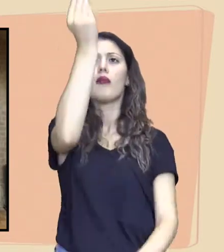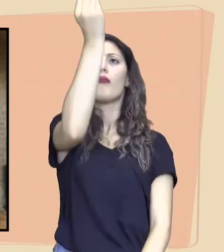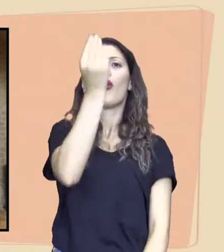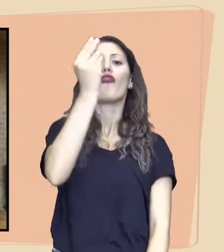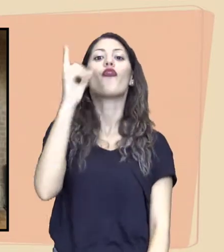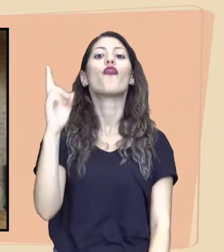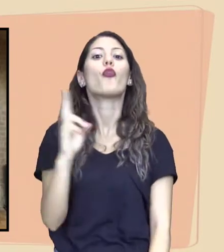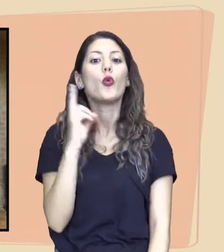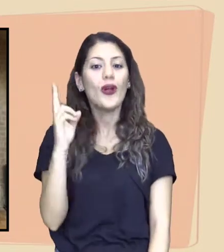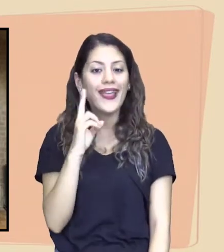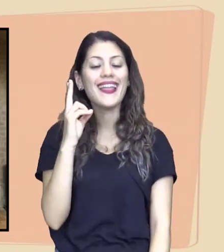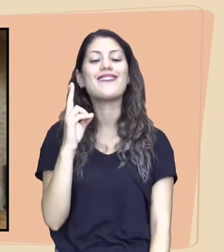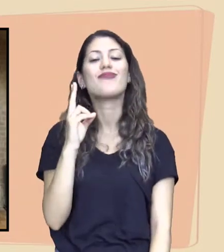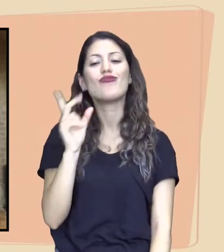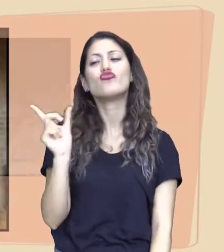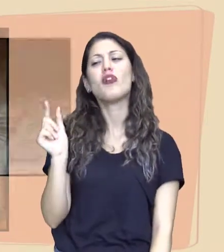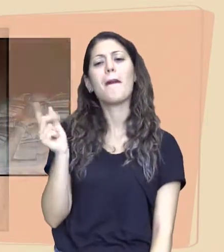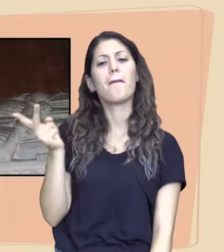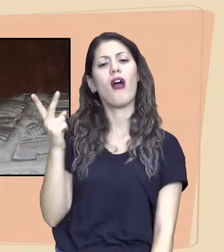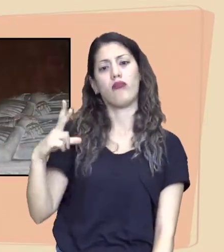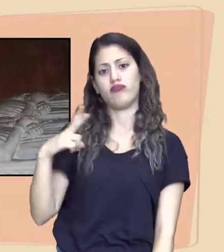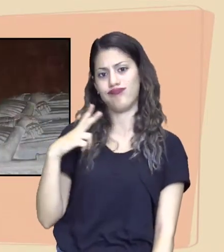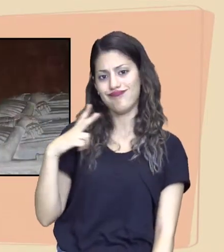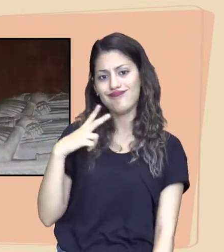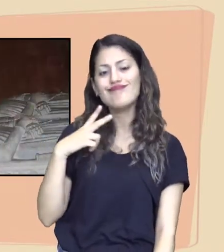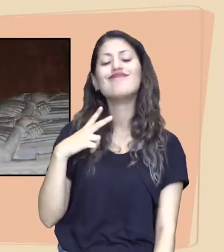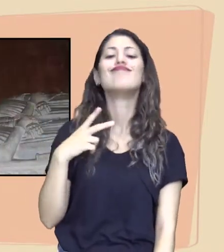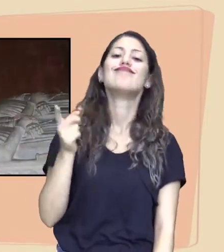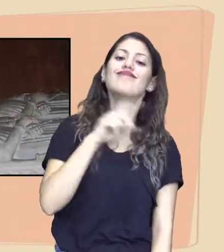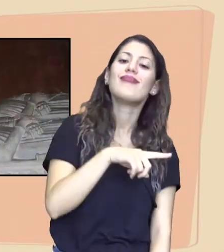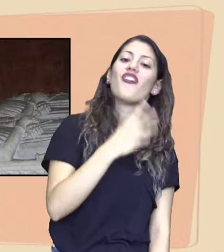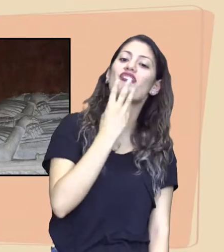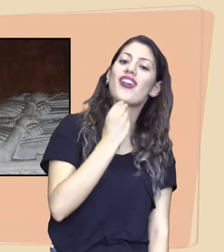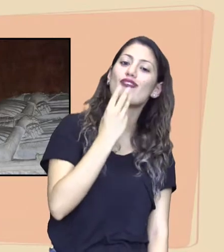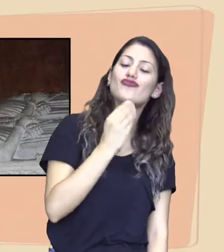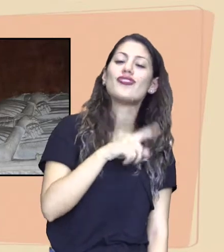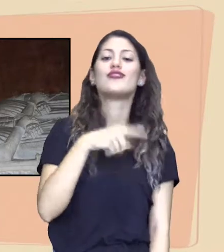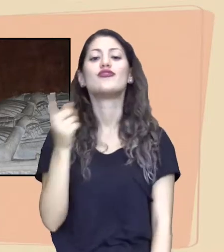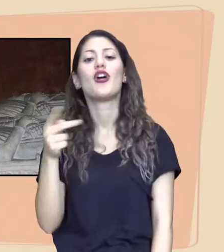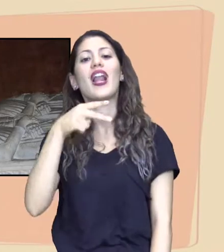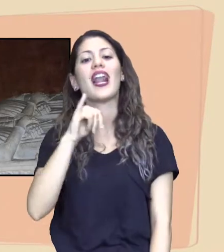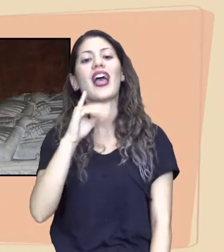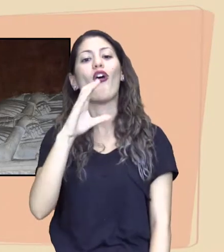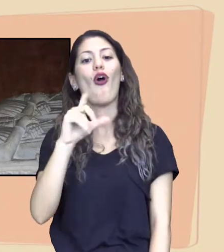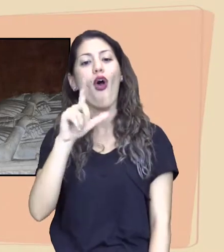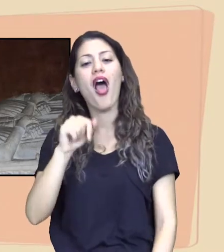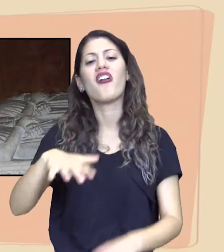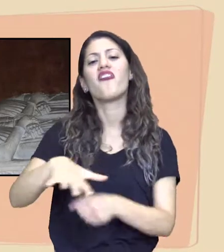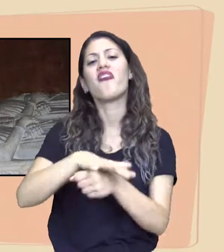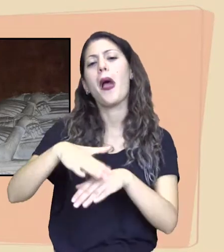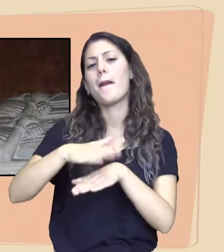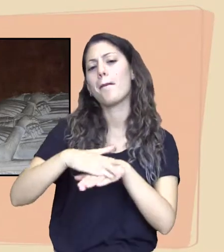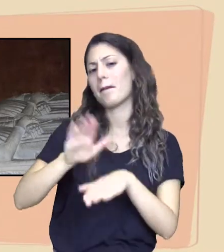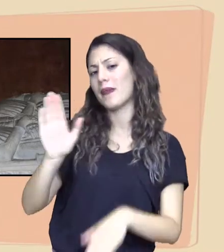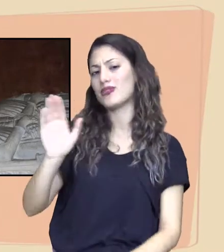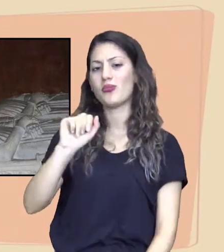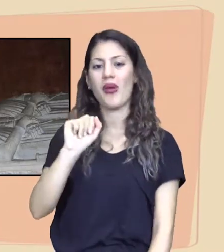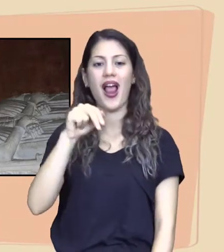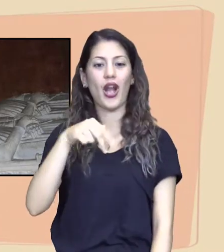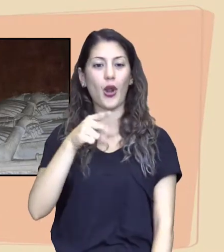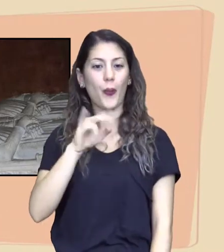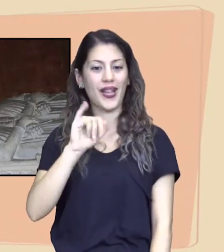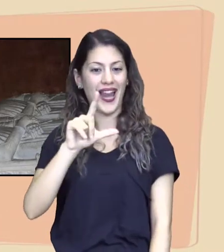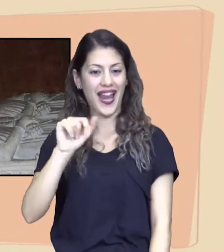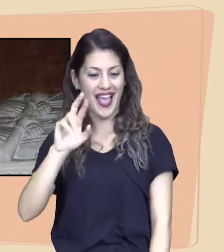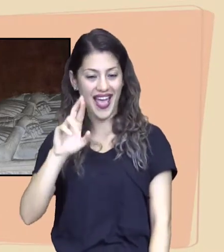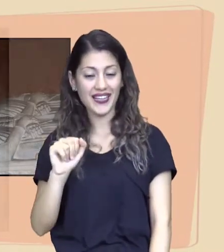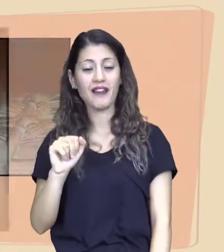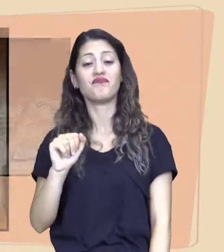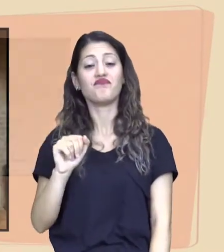solenne il monumento funebre dei conti gemelli Francesco e Nicola degli Anguillara.